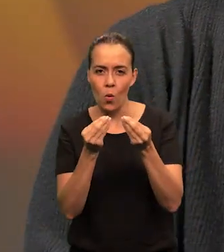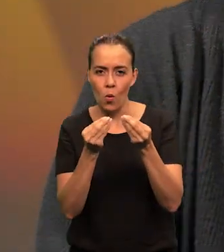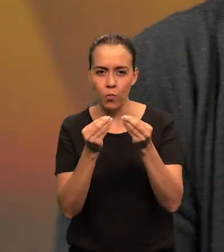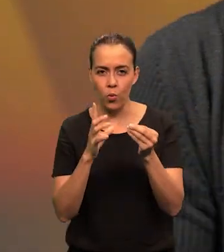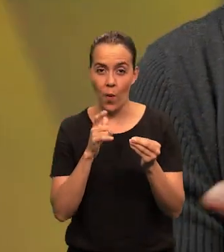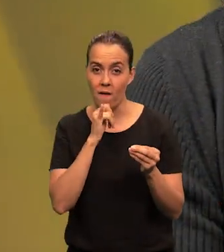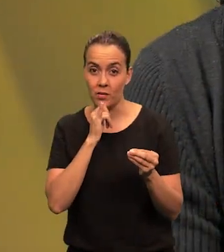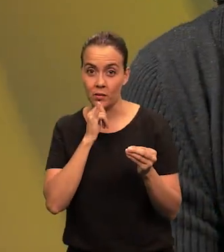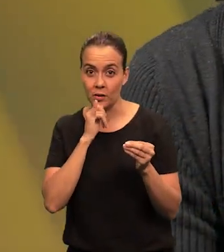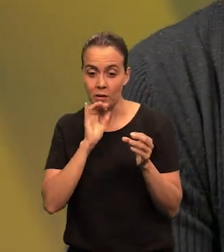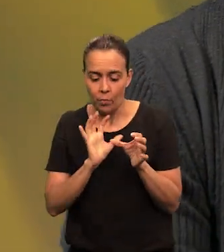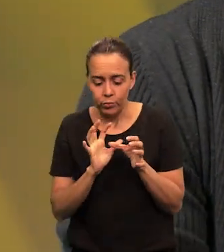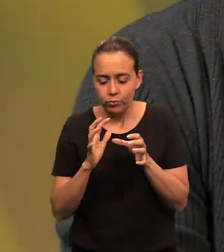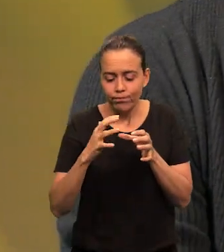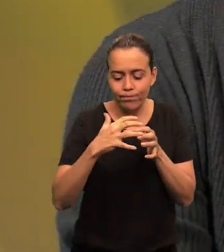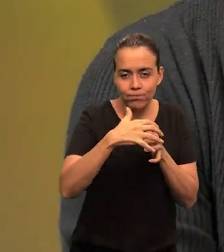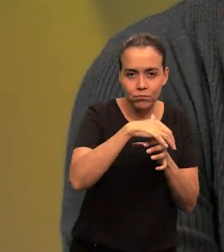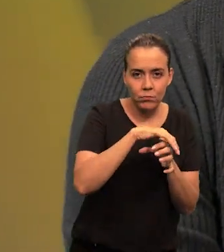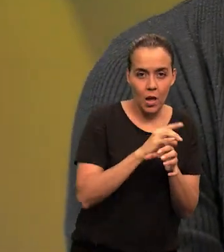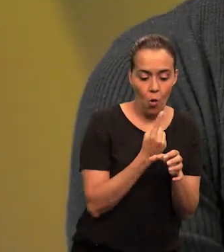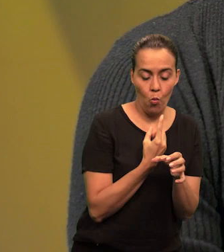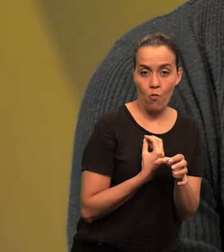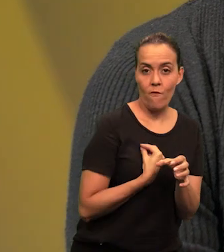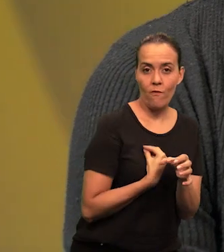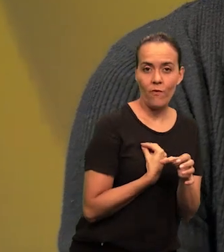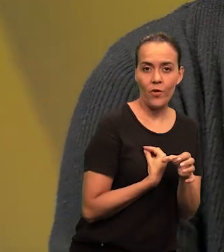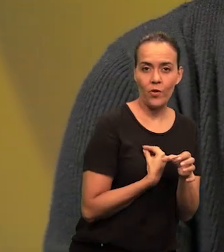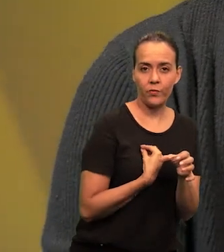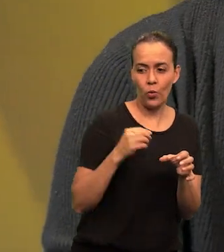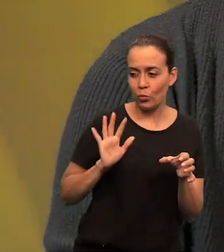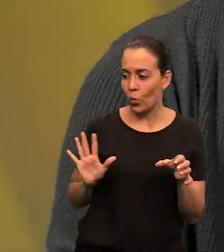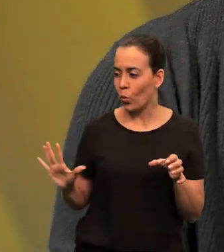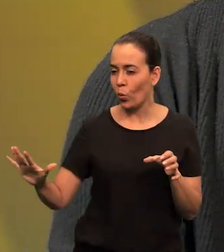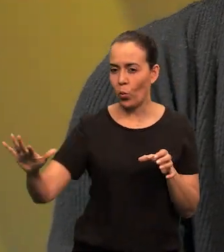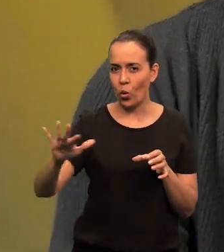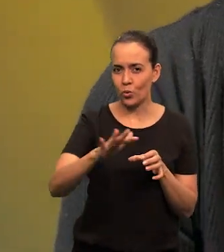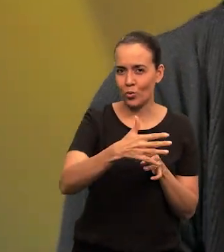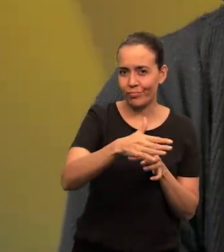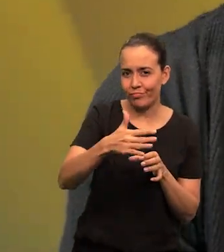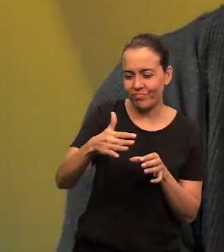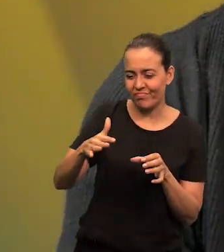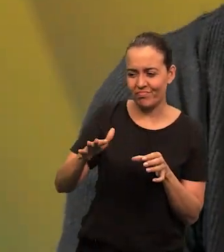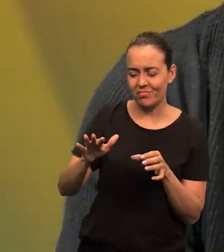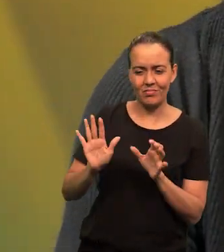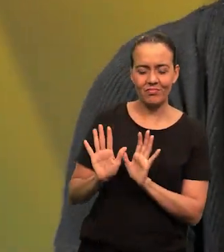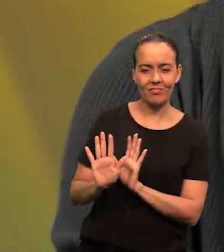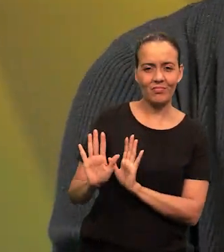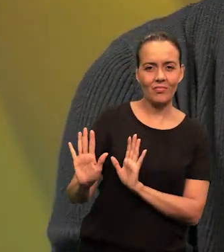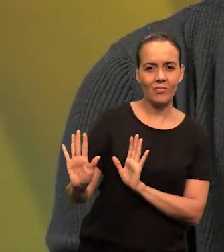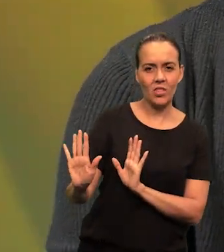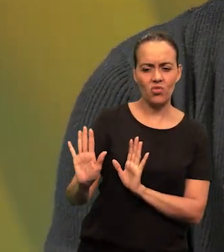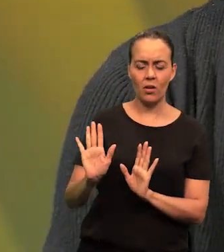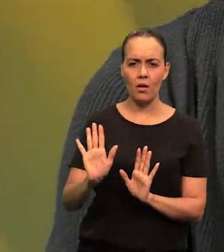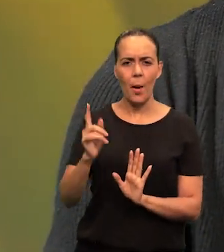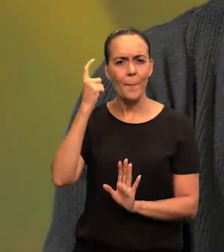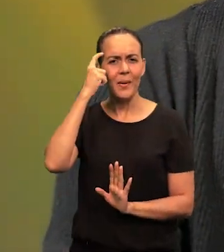Então, a gente troca as grandes questões humanas, que é: Por que eu estou no mundo? O que eu estou fazendo aqui?